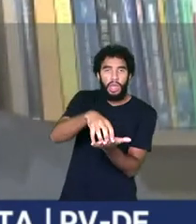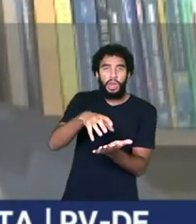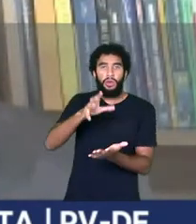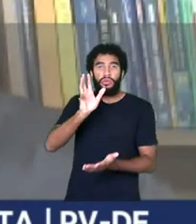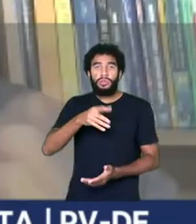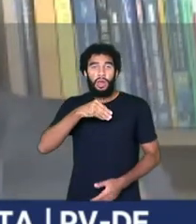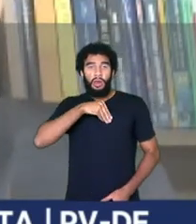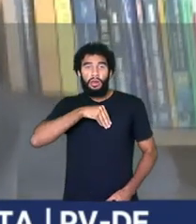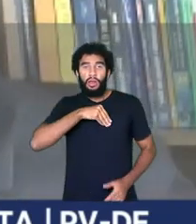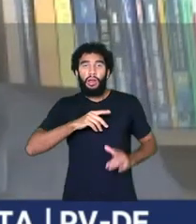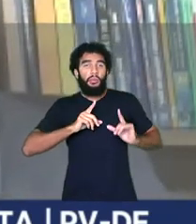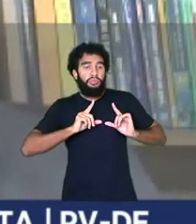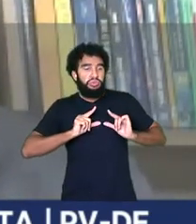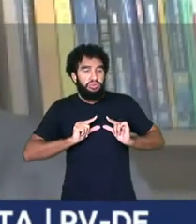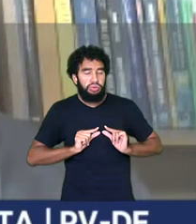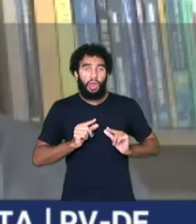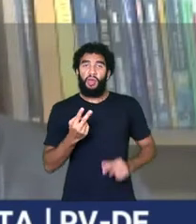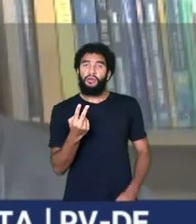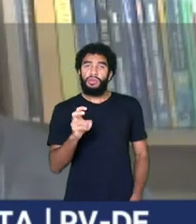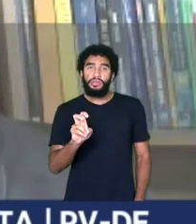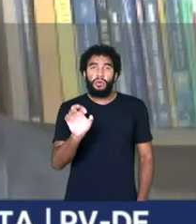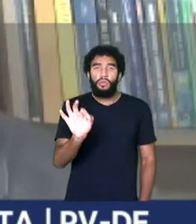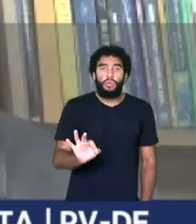SERVIDORES DO BANCO CENTRAL , ENFRENTAMENTO CON GELCONGELAMENTOS QUE ACUMULAM